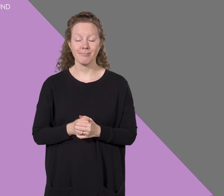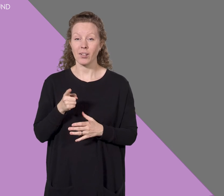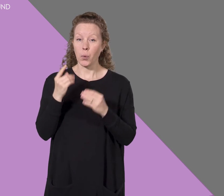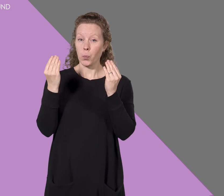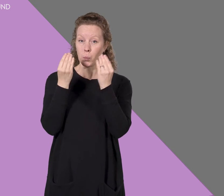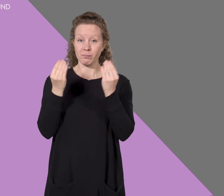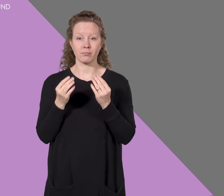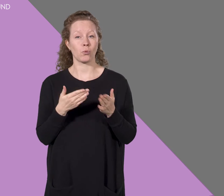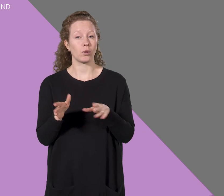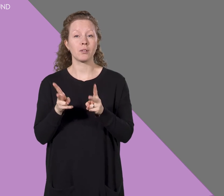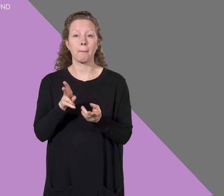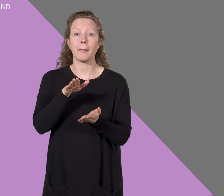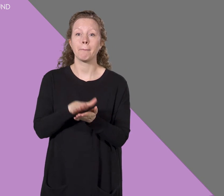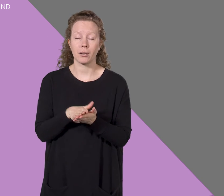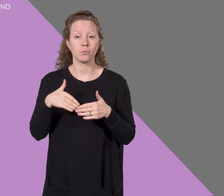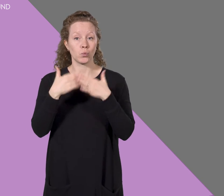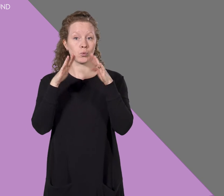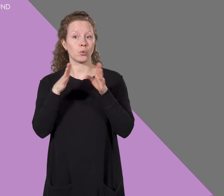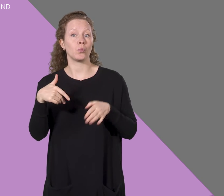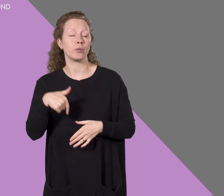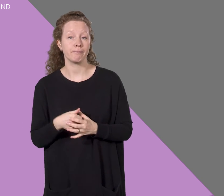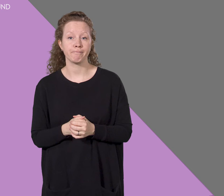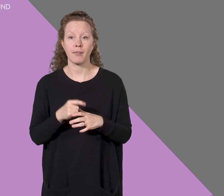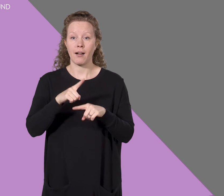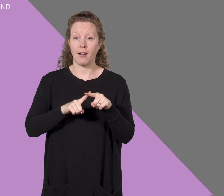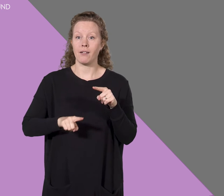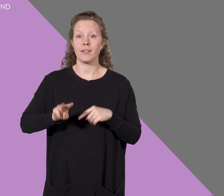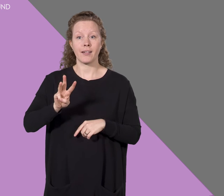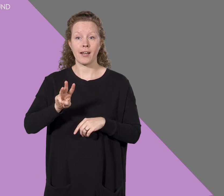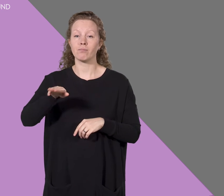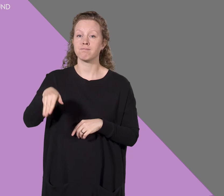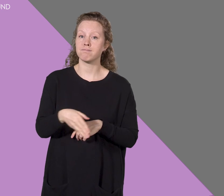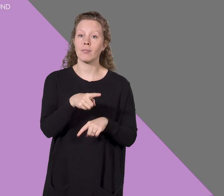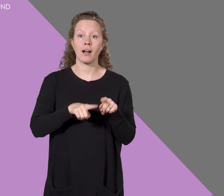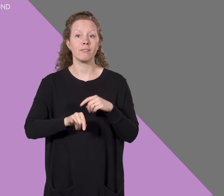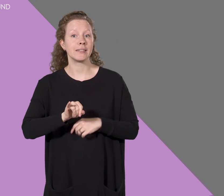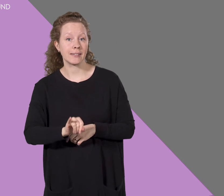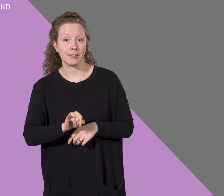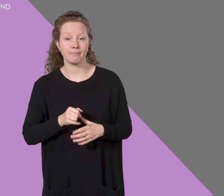Också kursen ordnas i Ljusa huset, klockan 14.30–17.30.